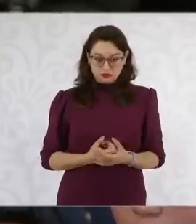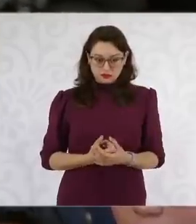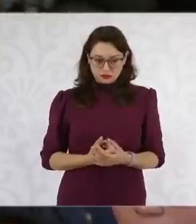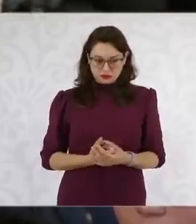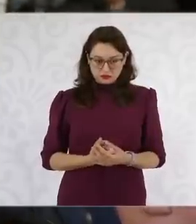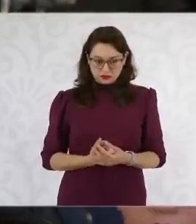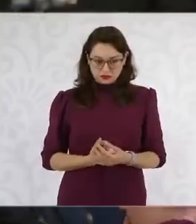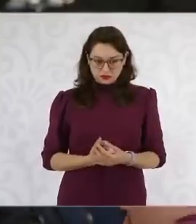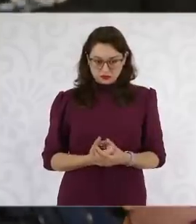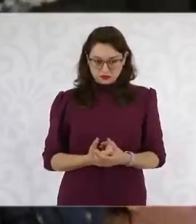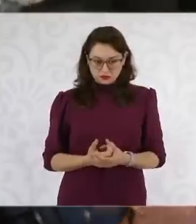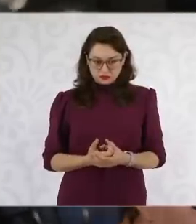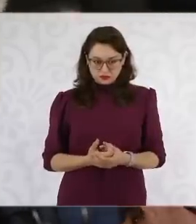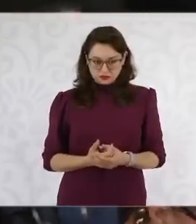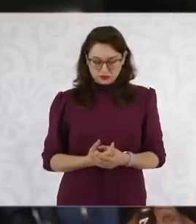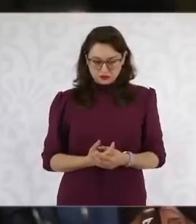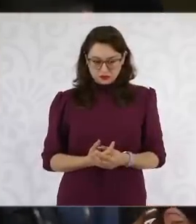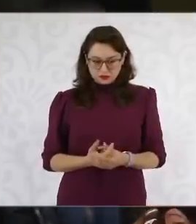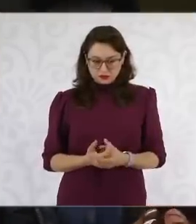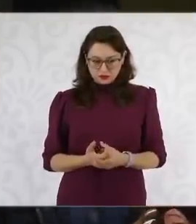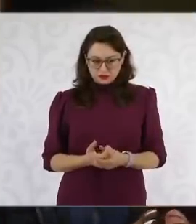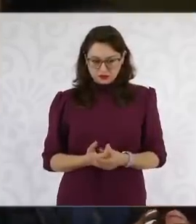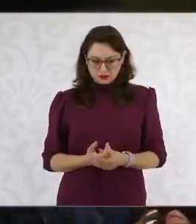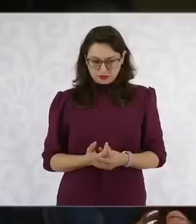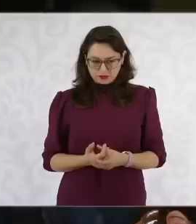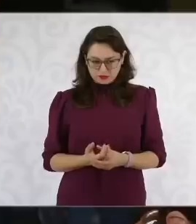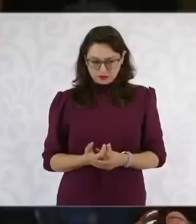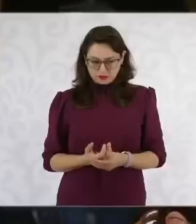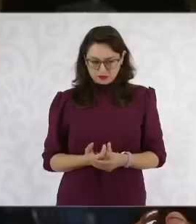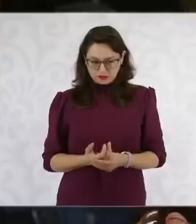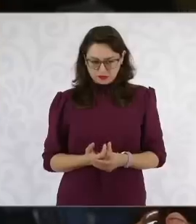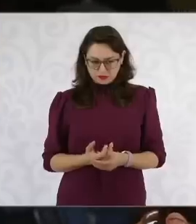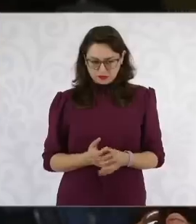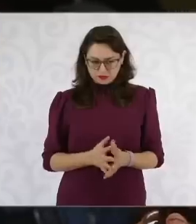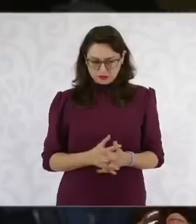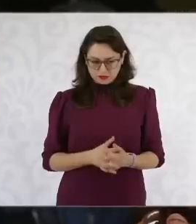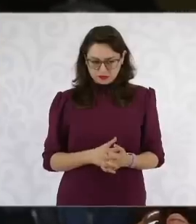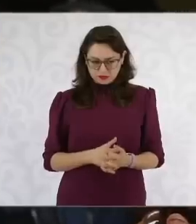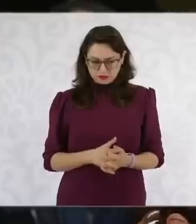argumentaron hicieron toda una trama para darlo a conocer que había sido en el Estado de México